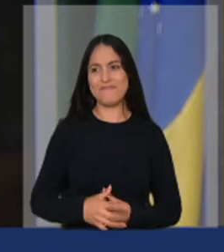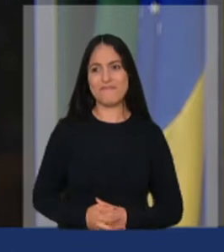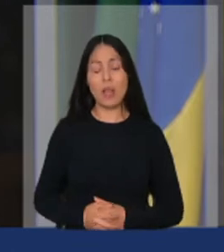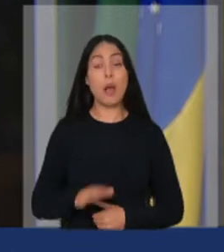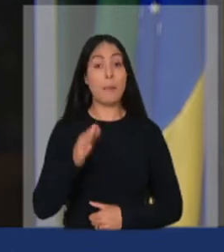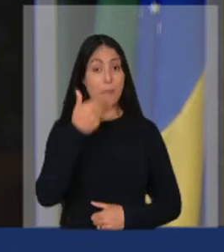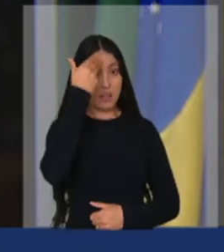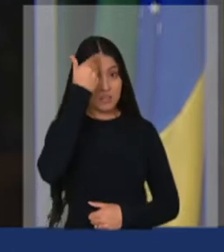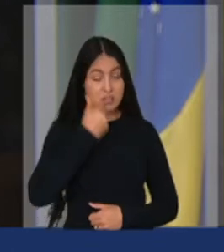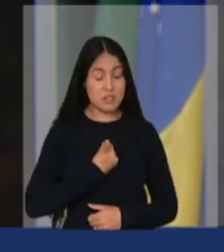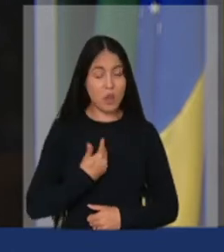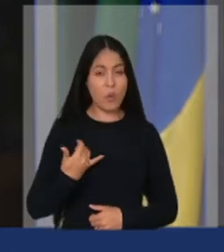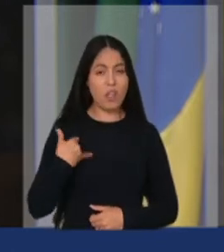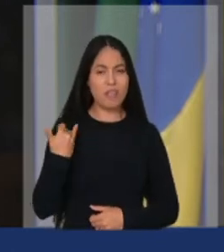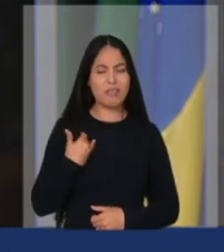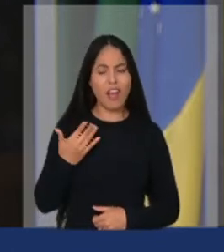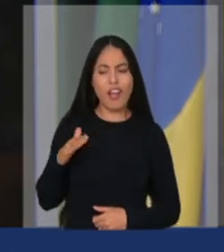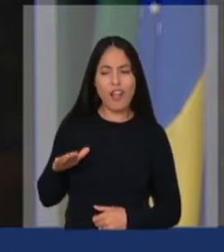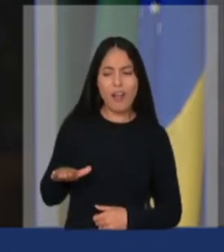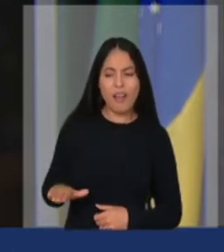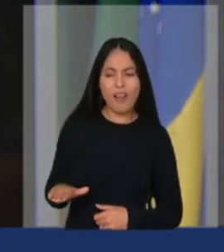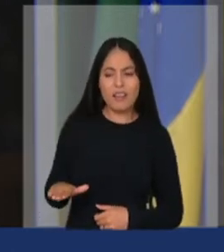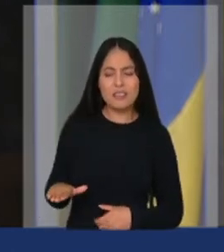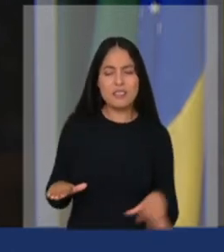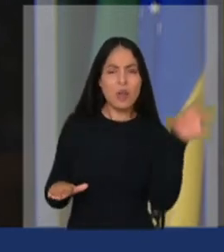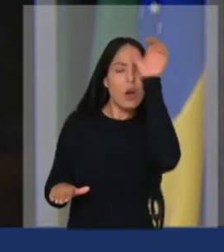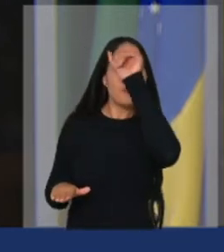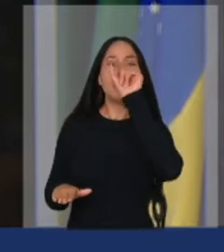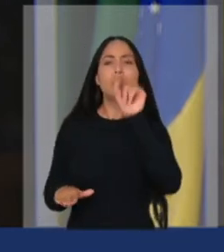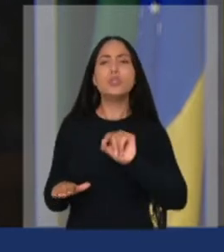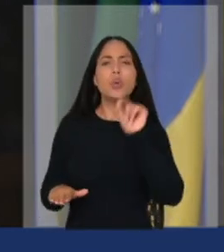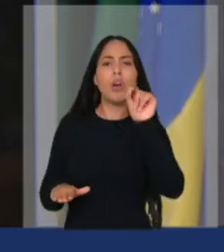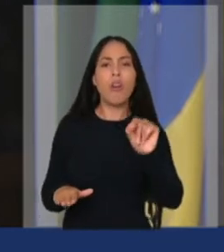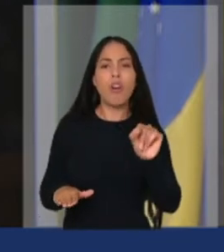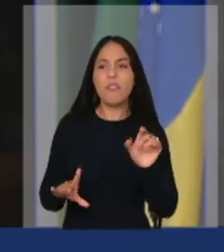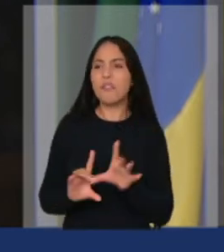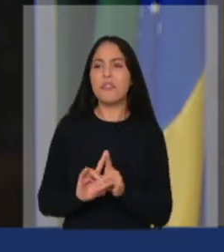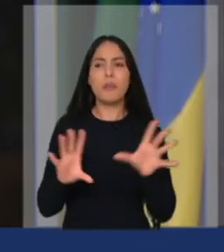EXIGE E AINDA MAIS, O PRESIDENTE TSE, SENHOR BARROSO, NÃO TEM NADA QUE